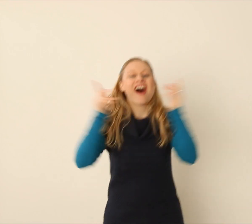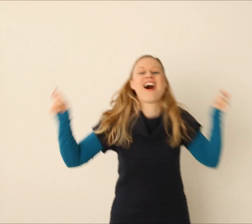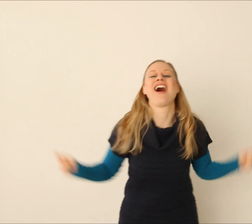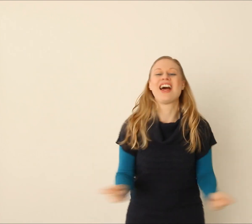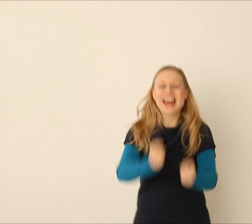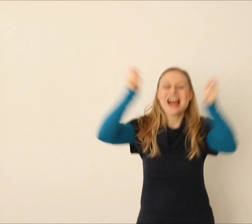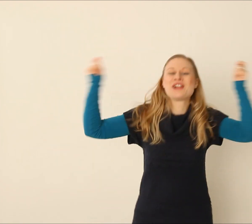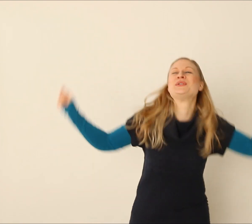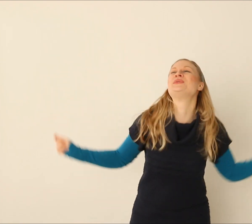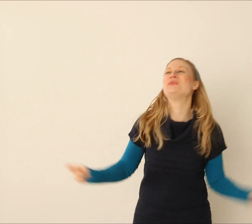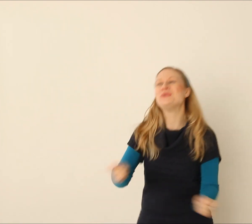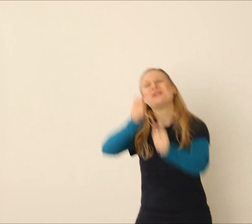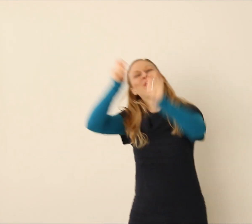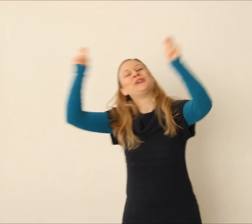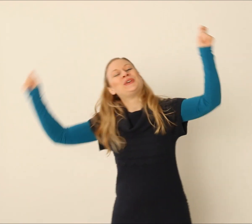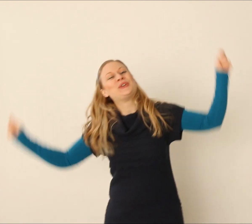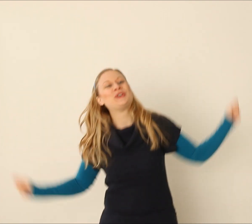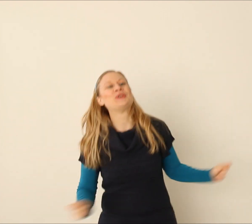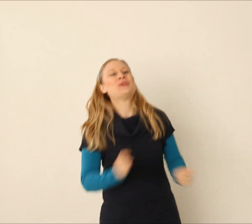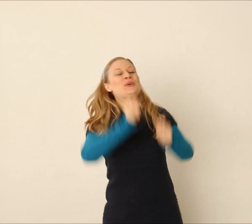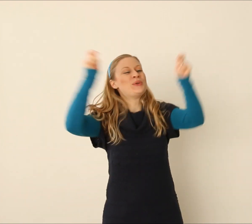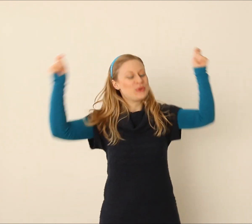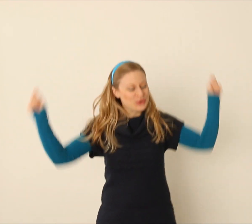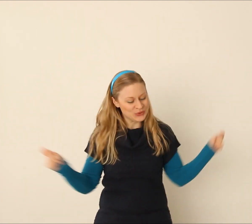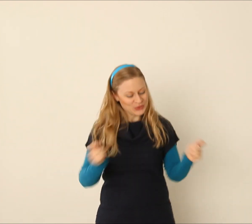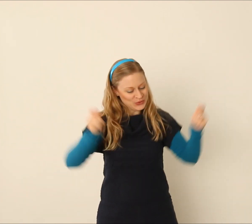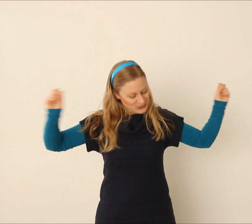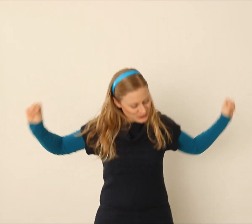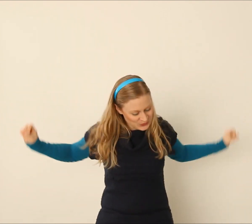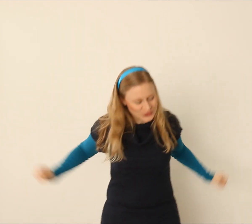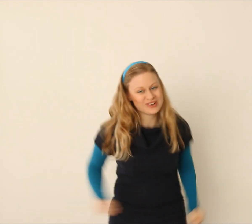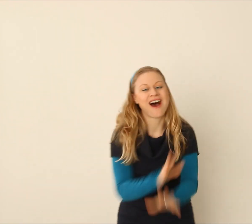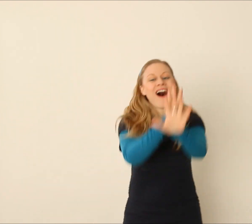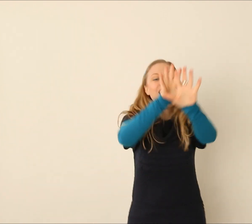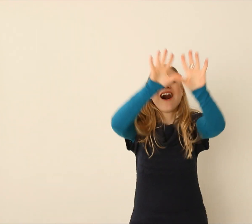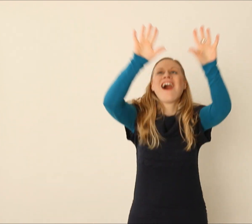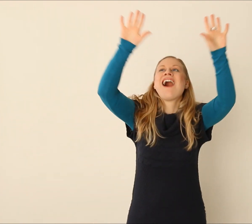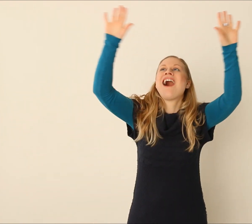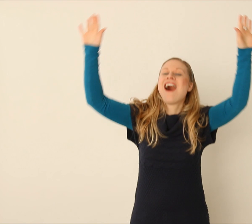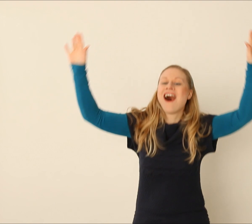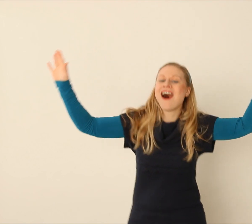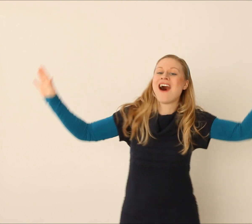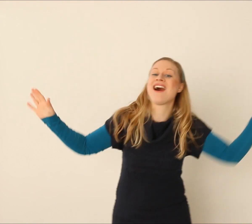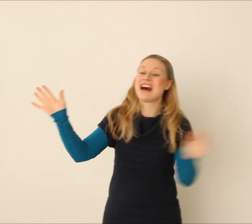Halleluja!